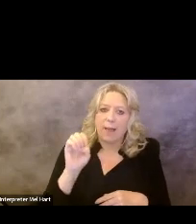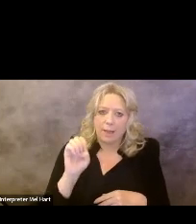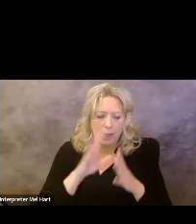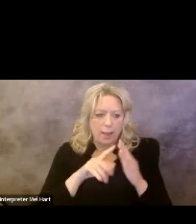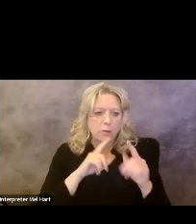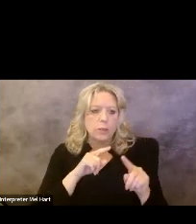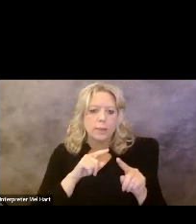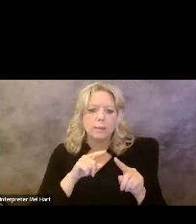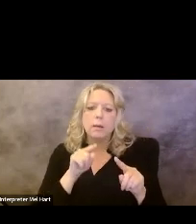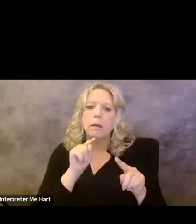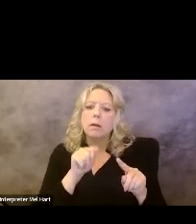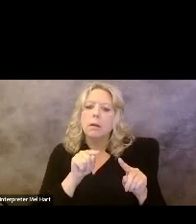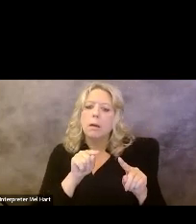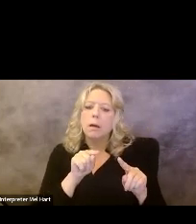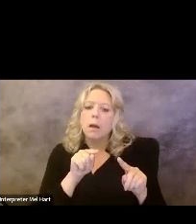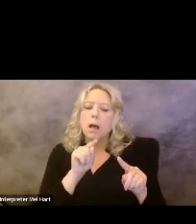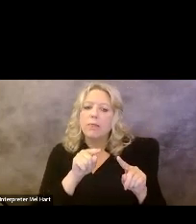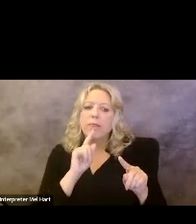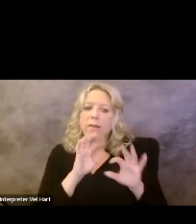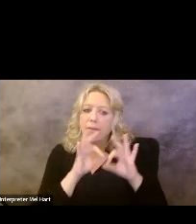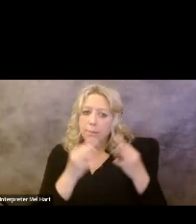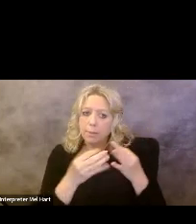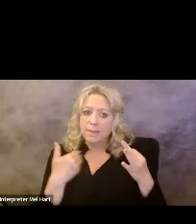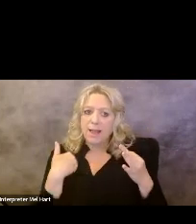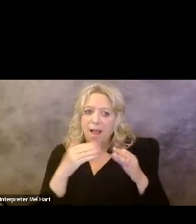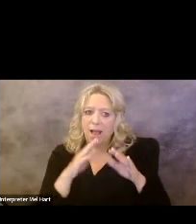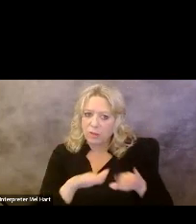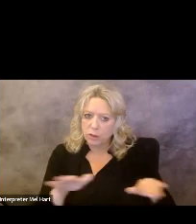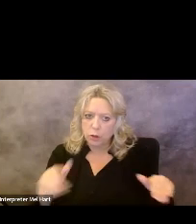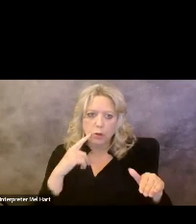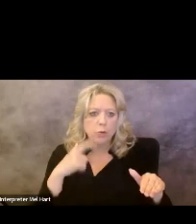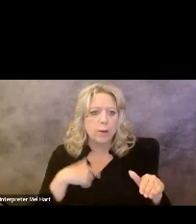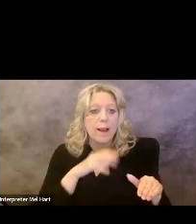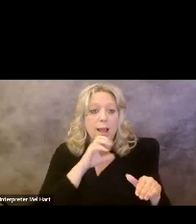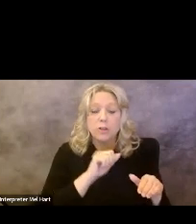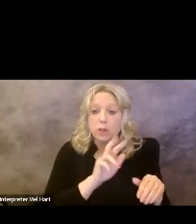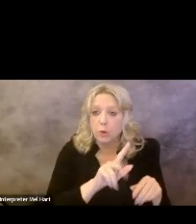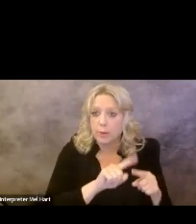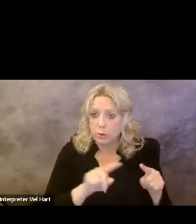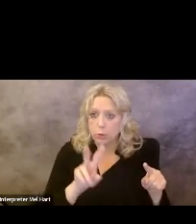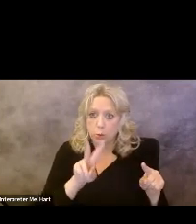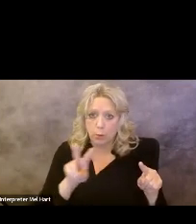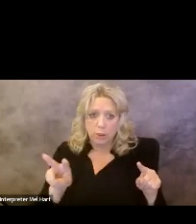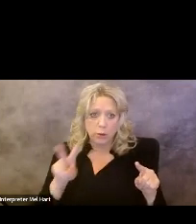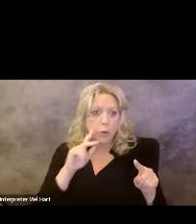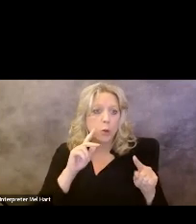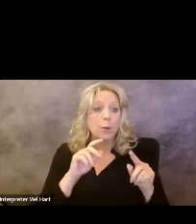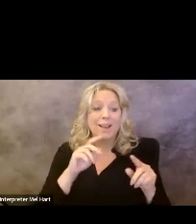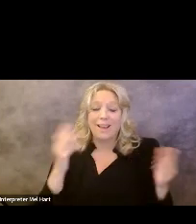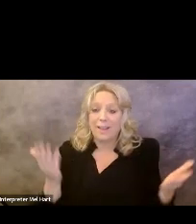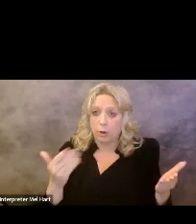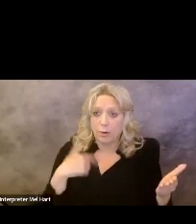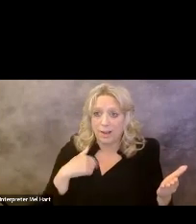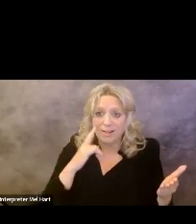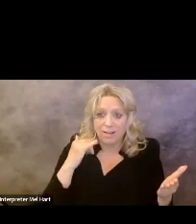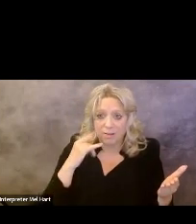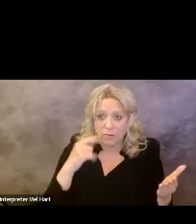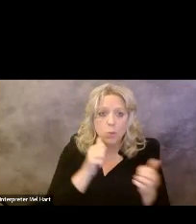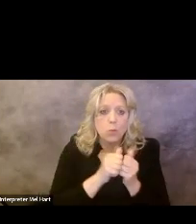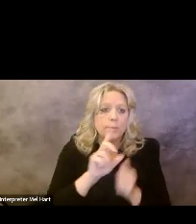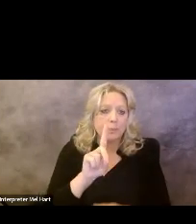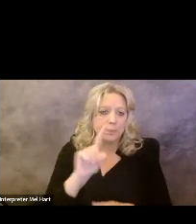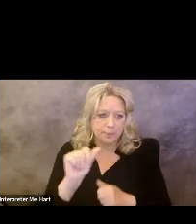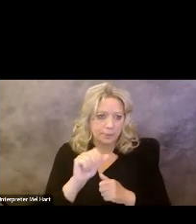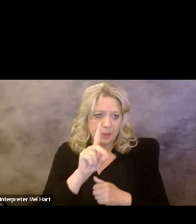de 3 a 22 años en California con una discapacidad, brindan capacitación especializada, apoyo entre pares,